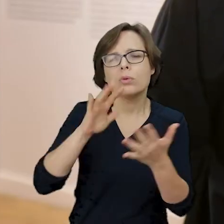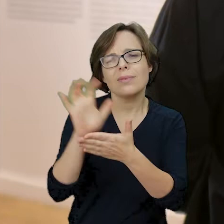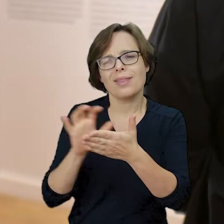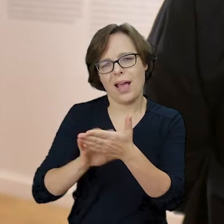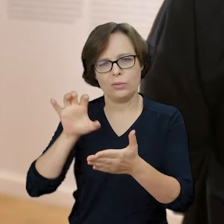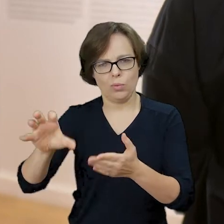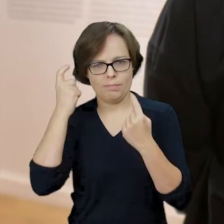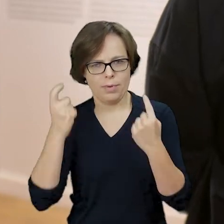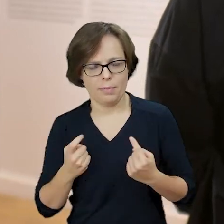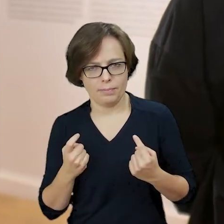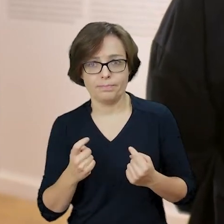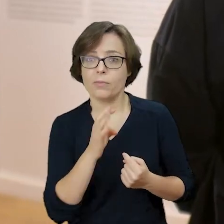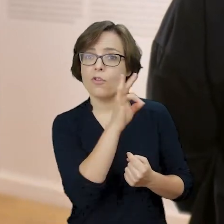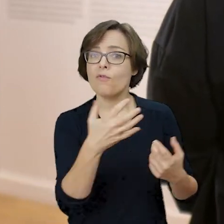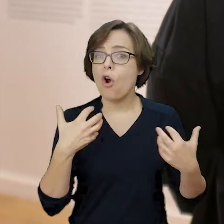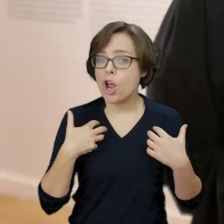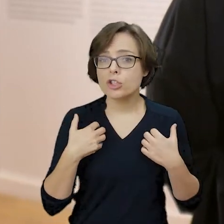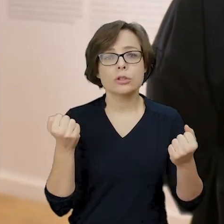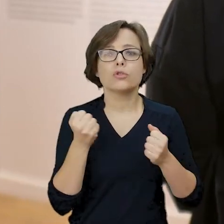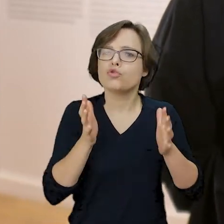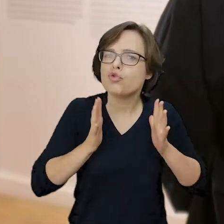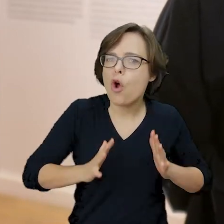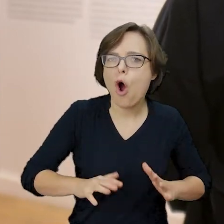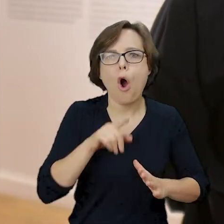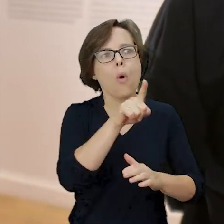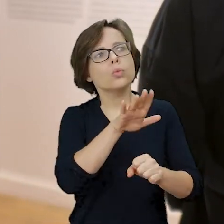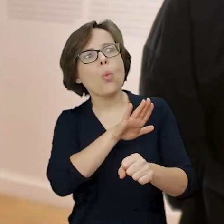Pomimo, iż prowadził bardzo skromne i nieszukające rozgłosu życie,